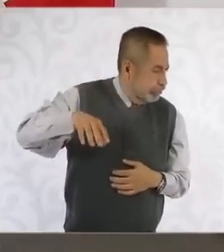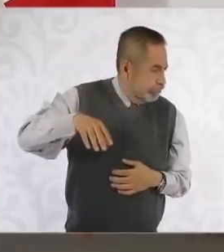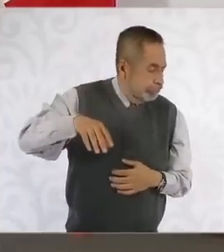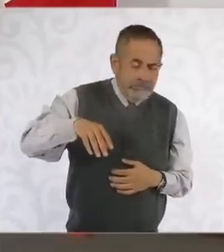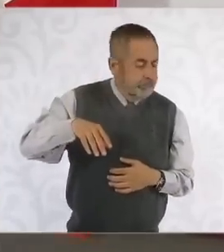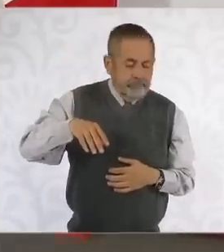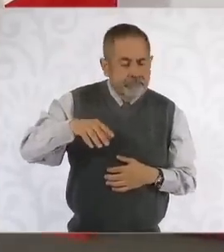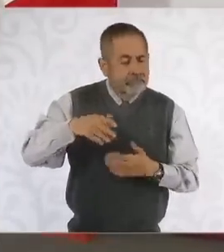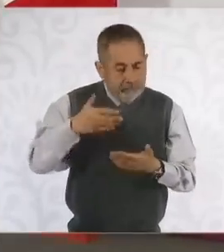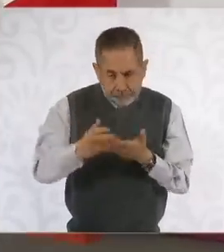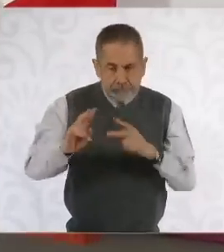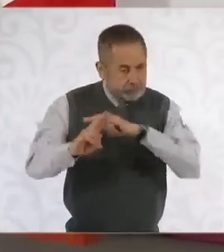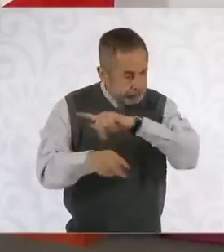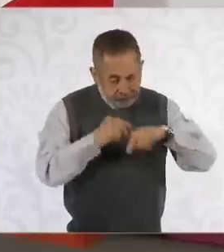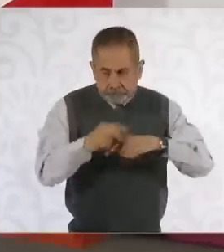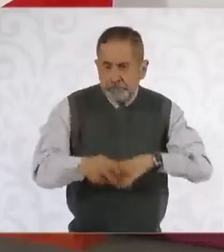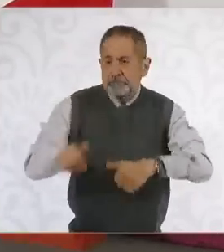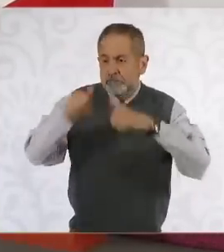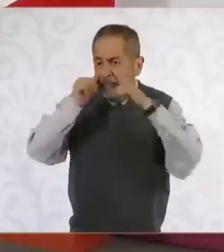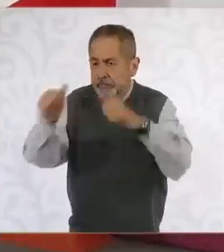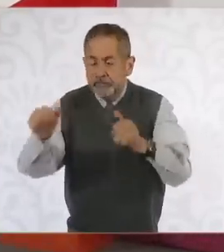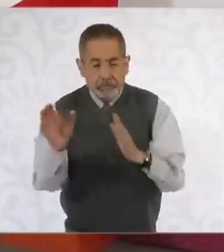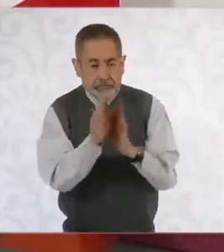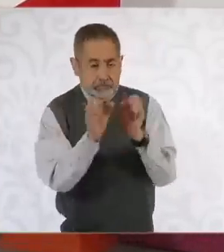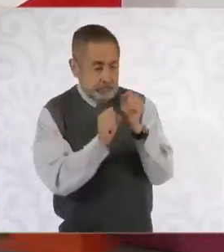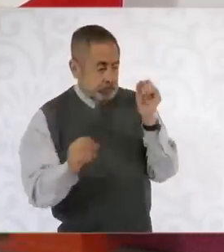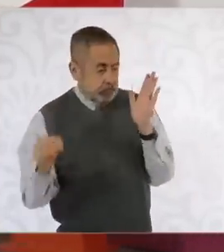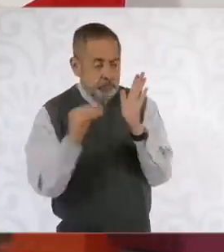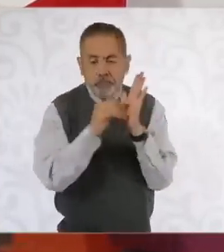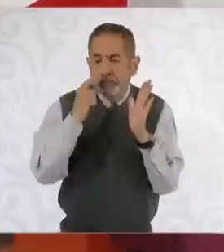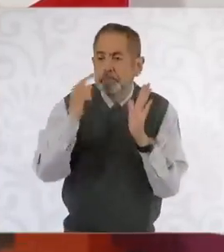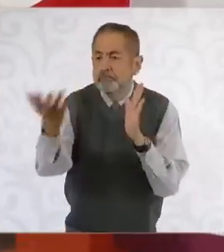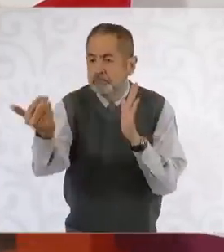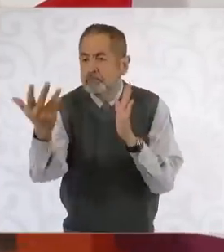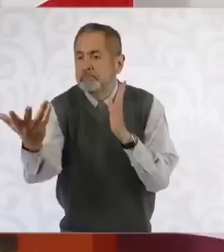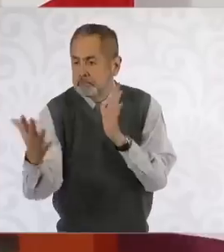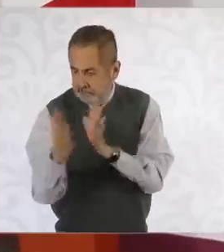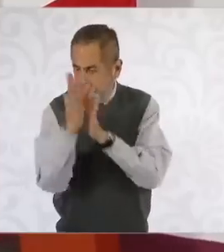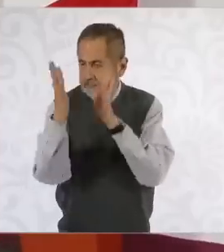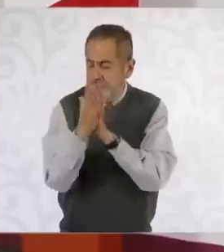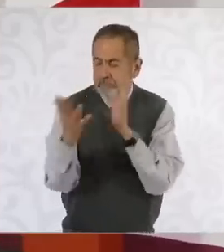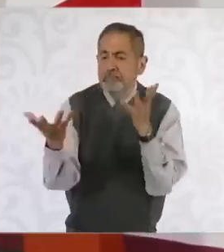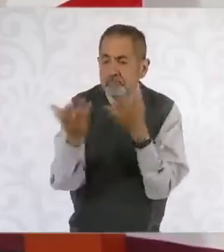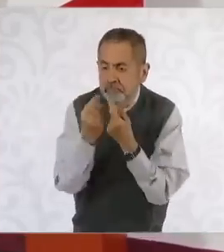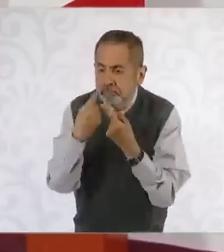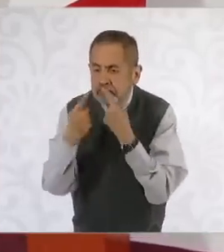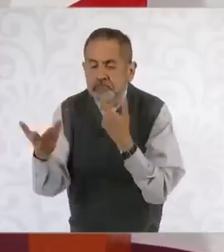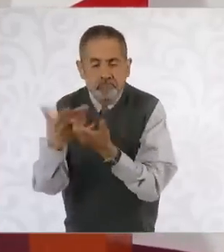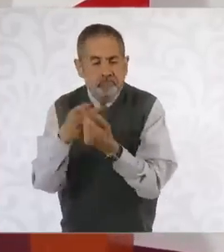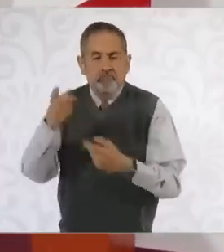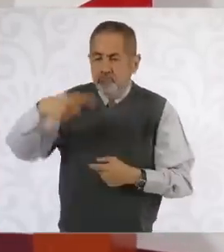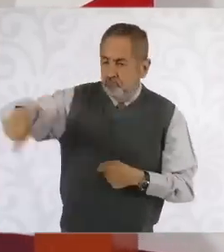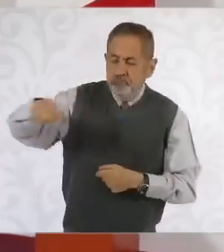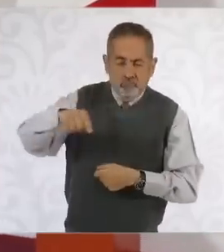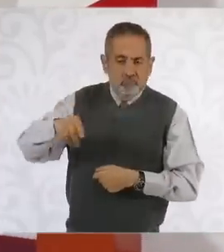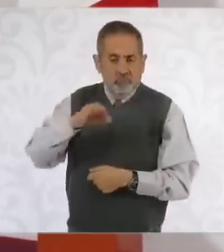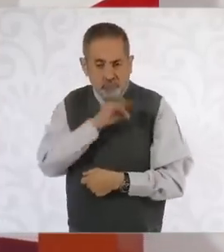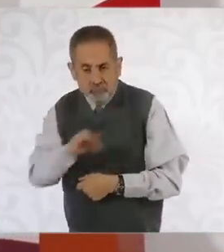recupera eh su participación en la constitución política en la democracia en las libertades en el